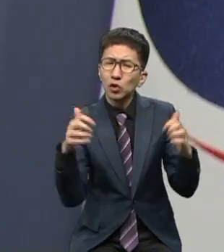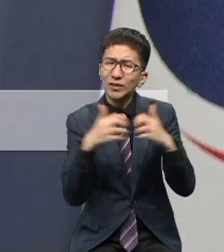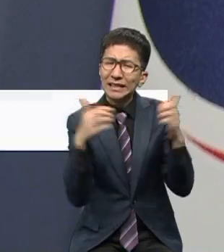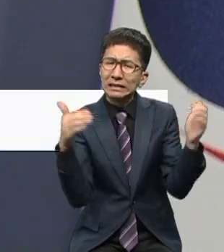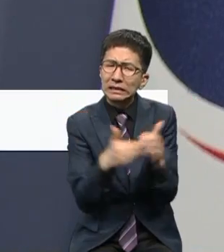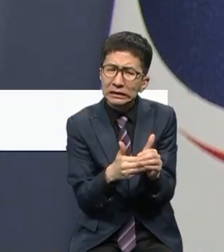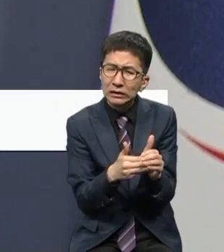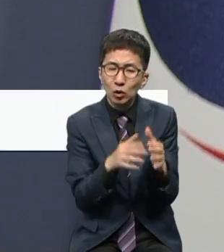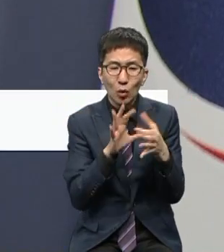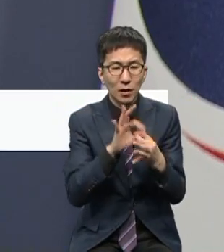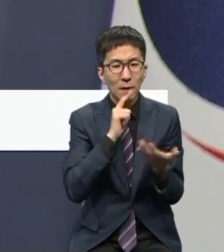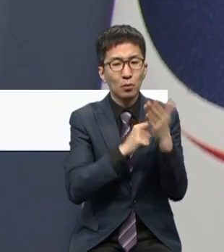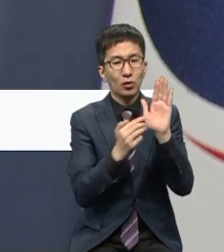미국 측은 우리 측의 설명을 경청하였습니다.